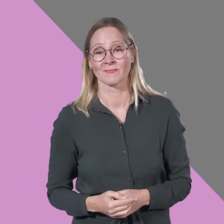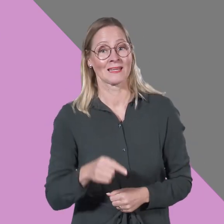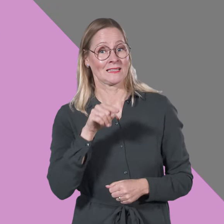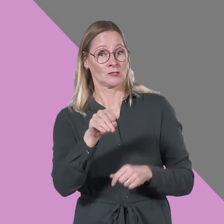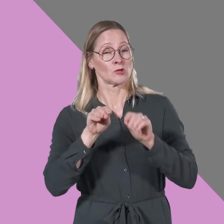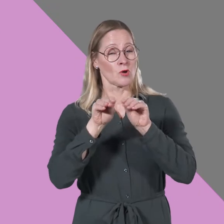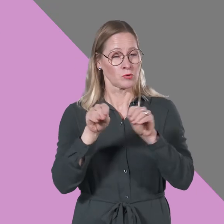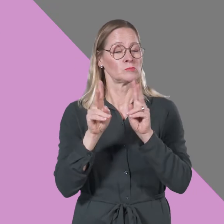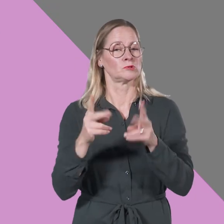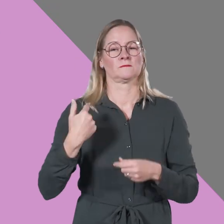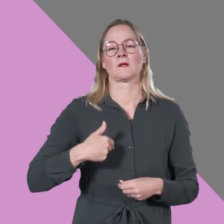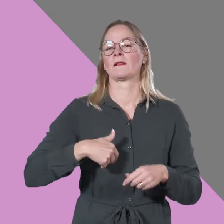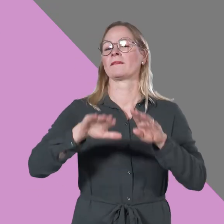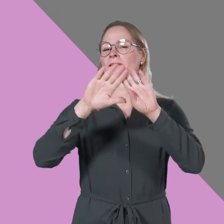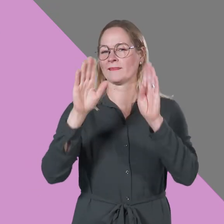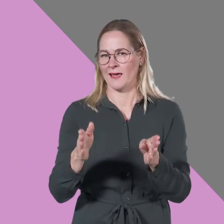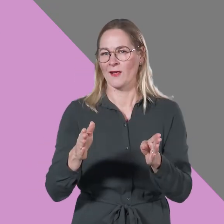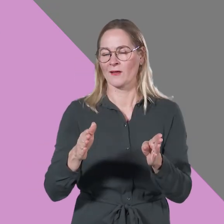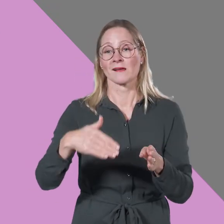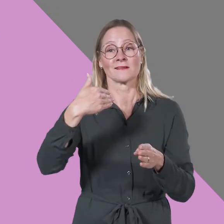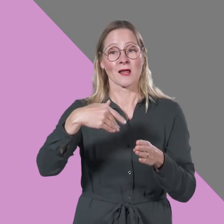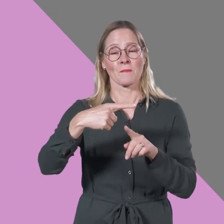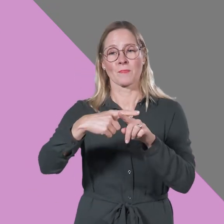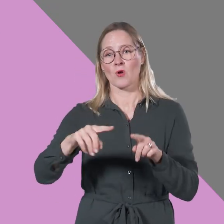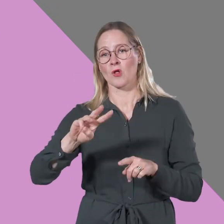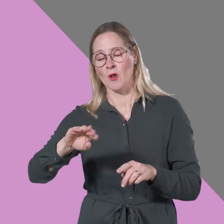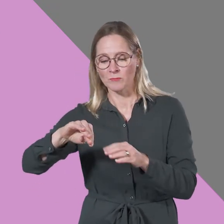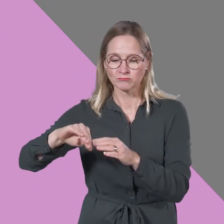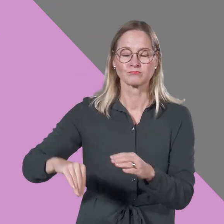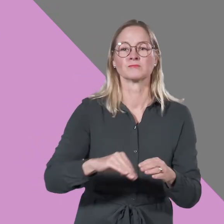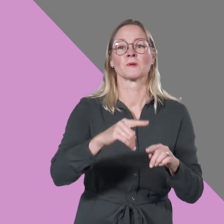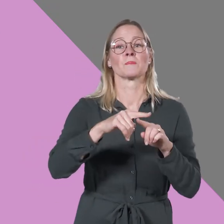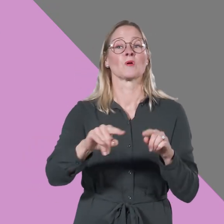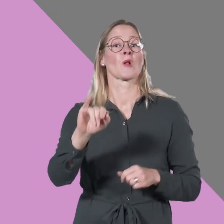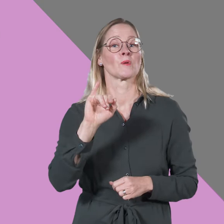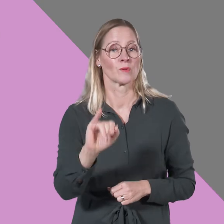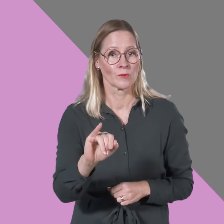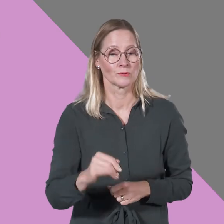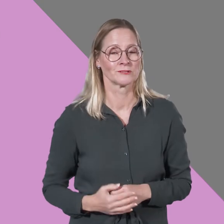Koulutus tapahtuu myös Valkeassa talossa klo 14.30–17.30.